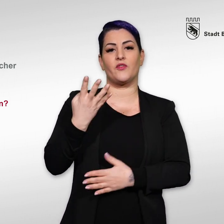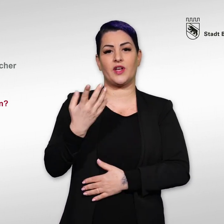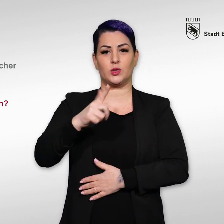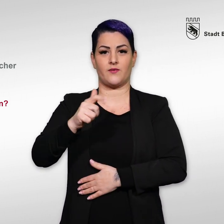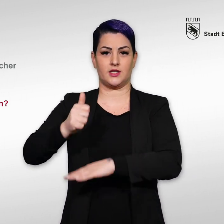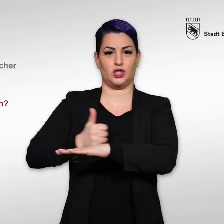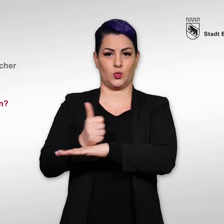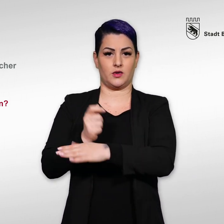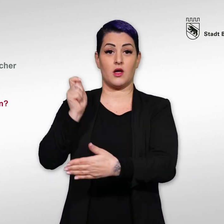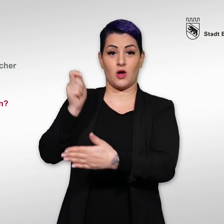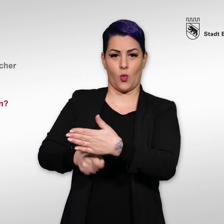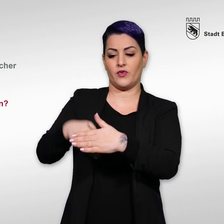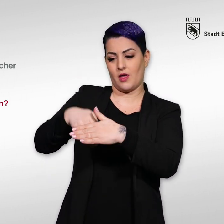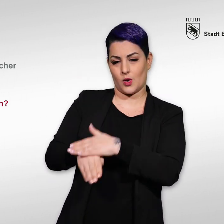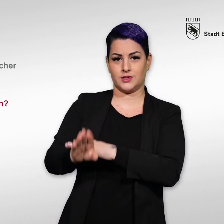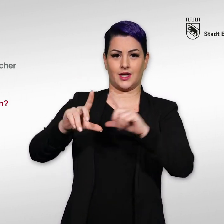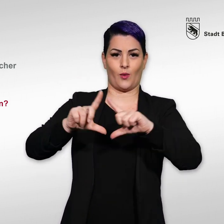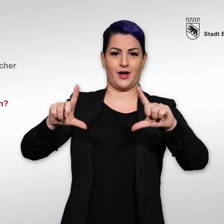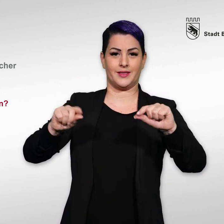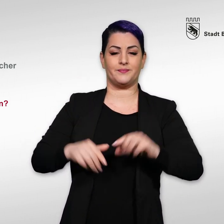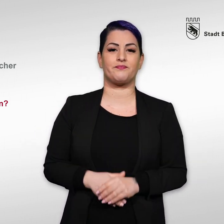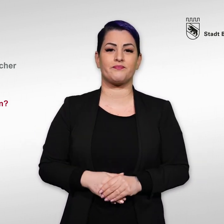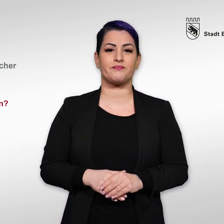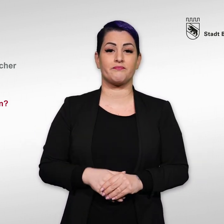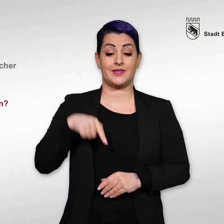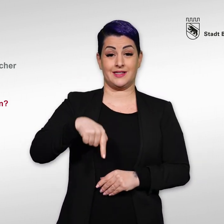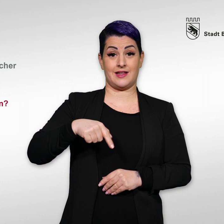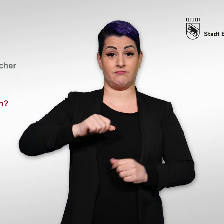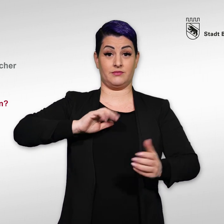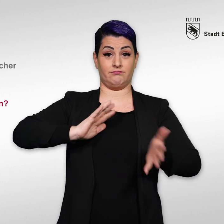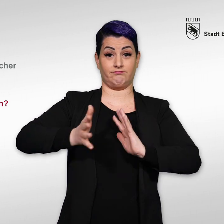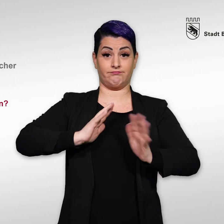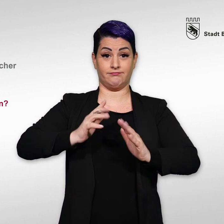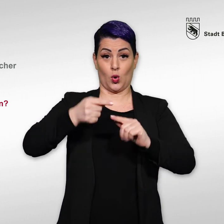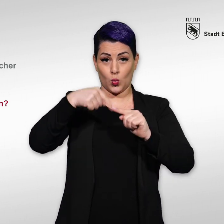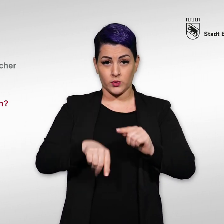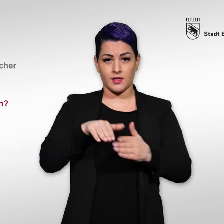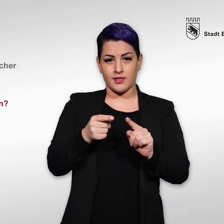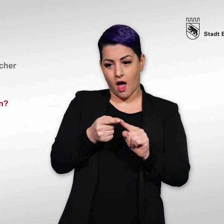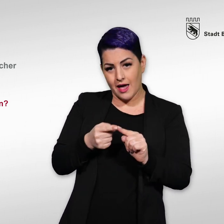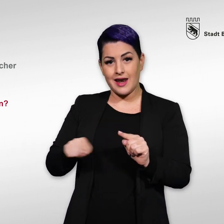Sie finden den Link dazu unter diesem Video.